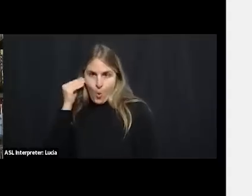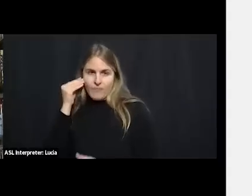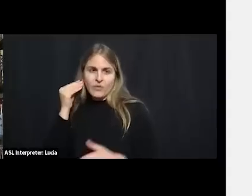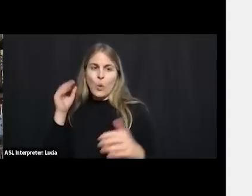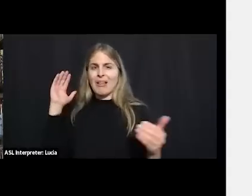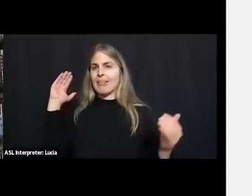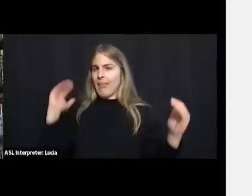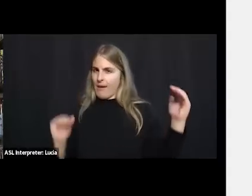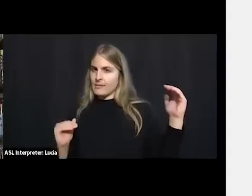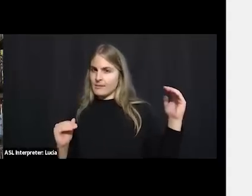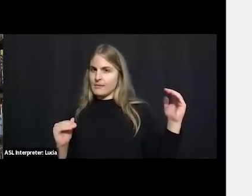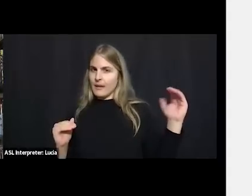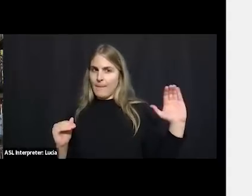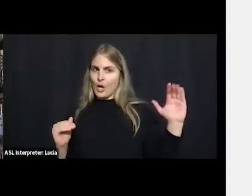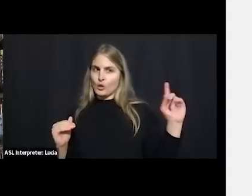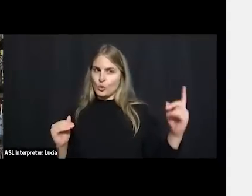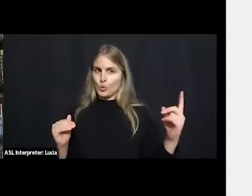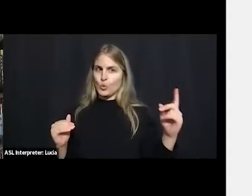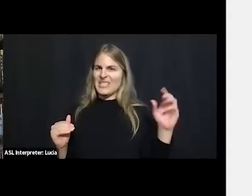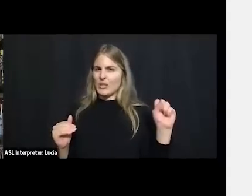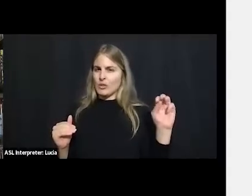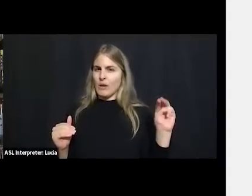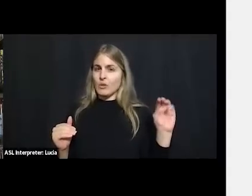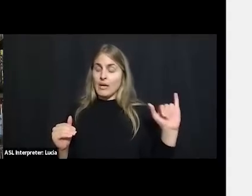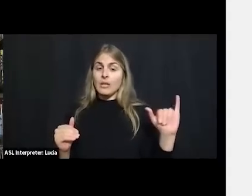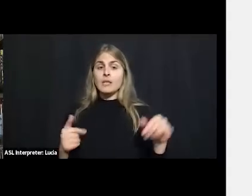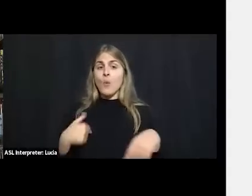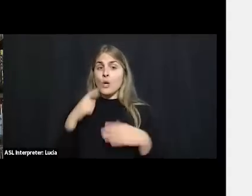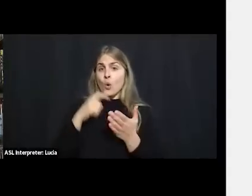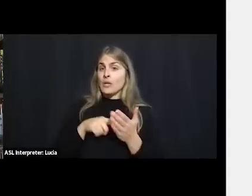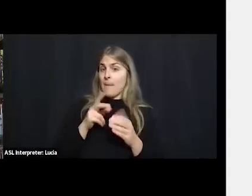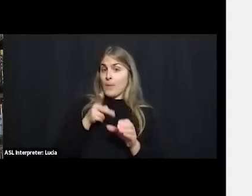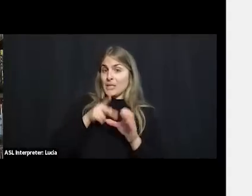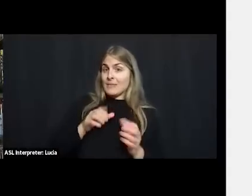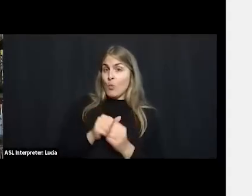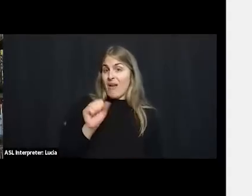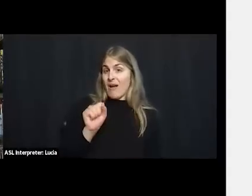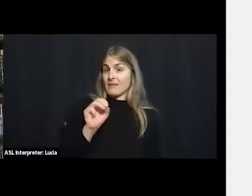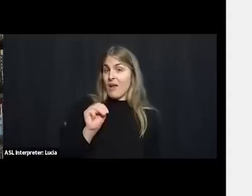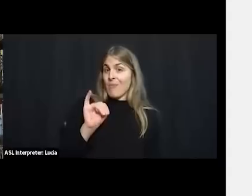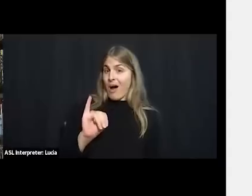Y curiosamente, encontramos que el 41 % de los participantes con TMG estaban severamente solos según sus puntuaciones